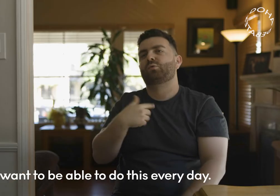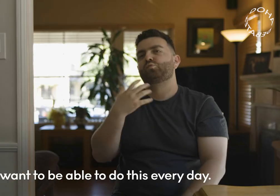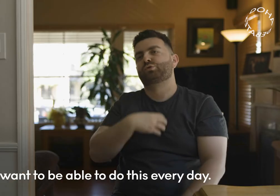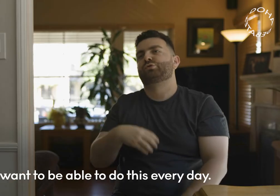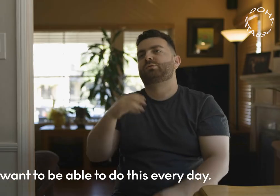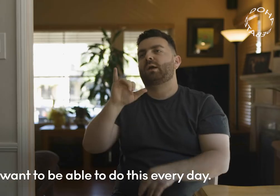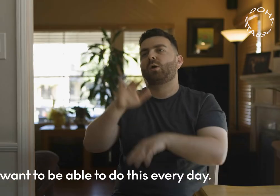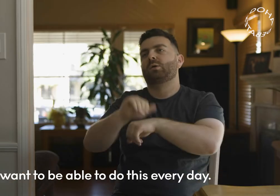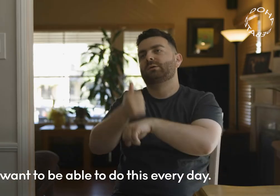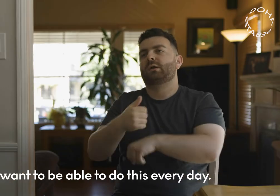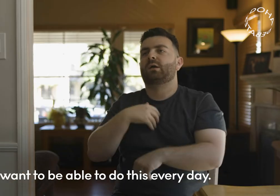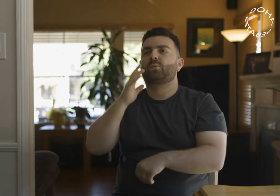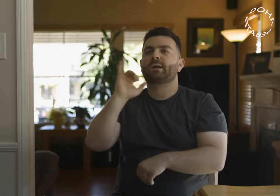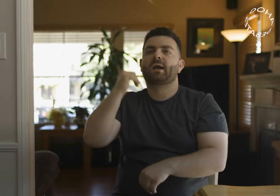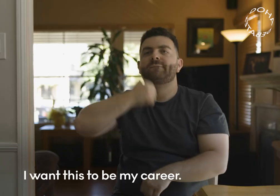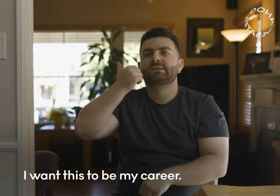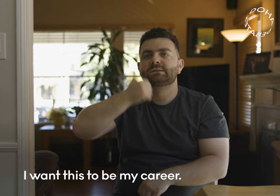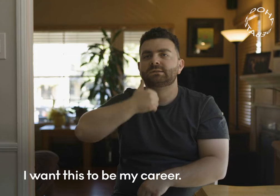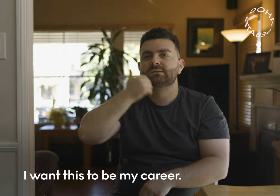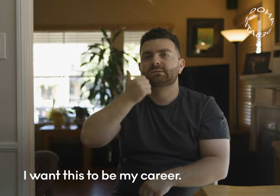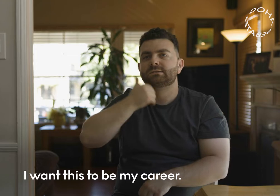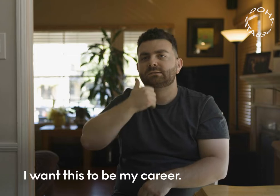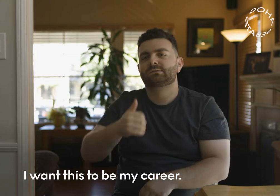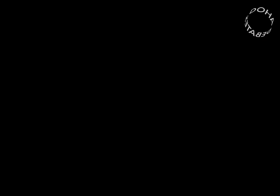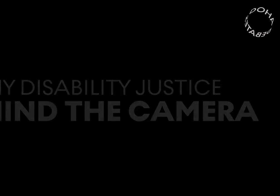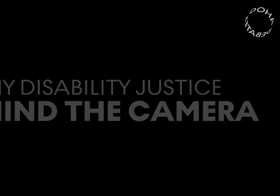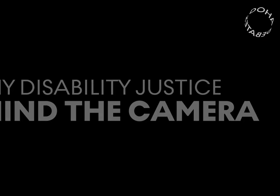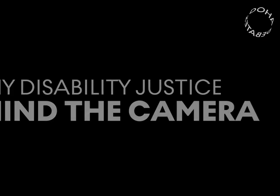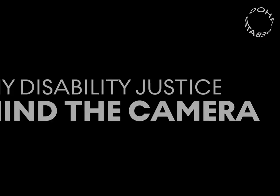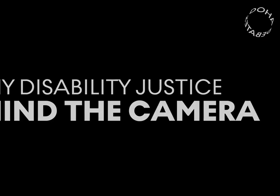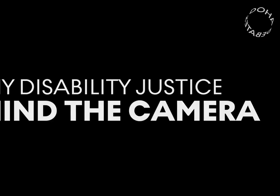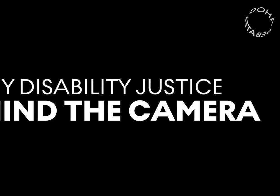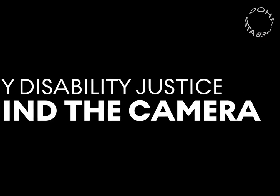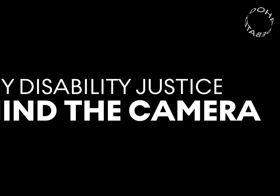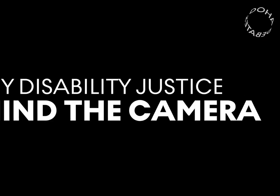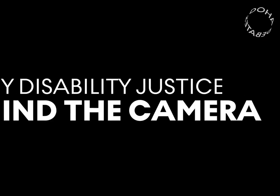أريد أن أتمكّن من القيام بذلك كل يوم. أريد أن تكون هذه مسيرتي المهنية. مناظرات الدوحة